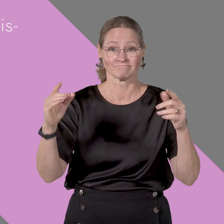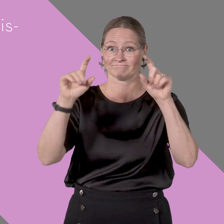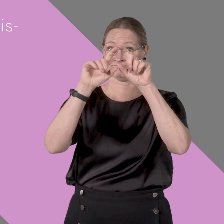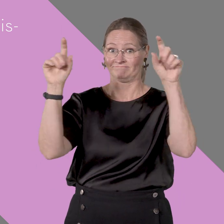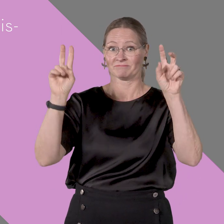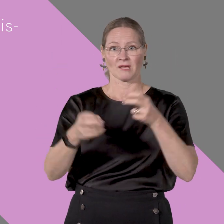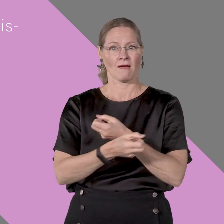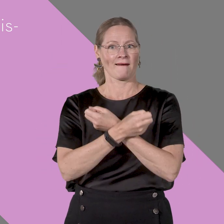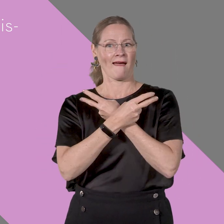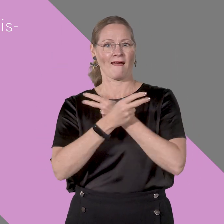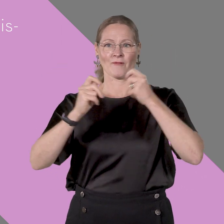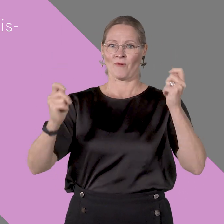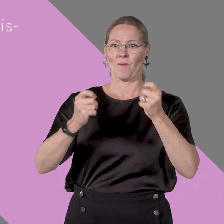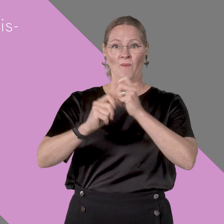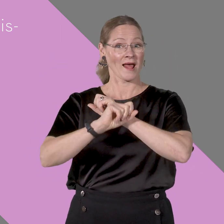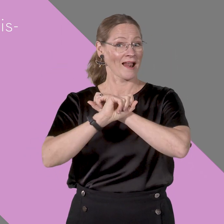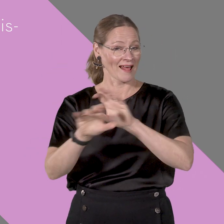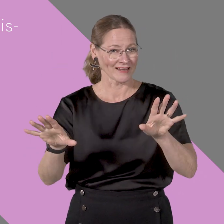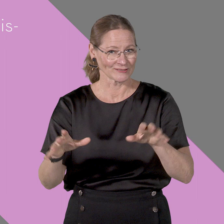gaalateemaisella juhlalähetyksellä!